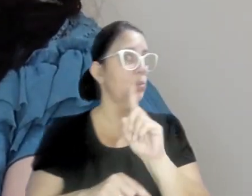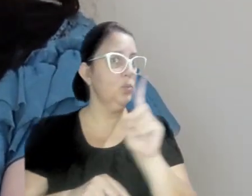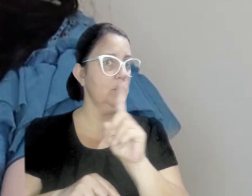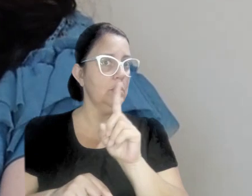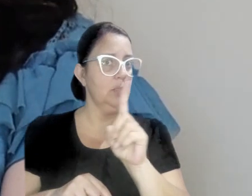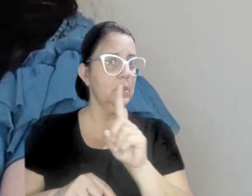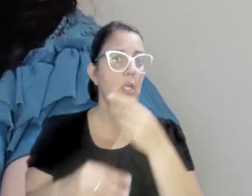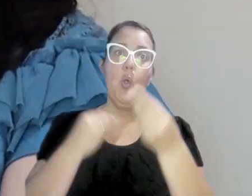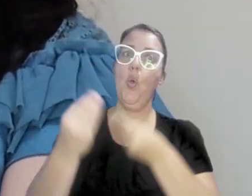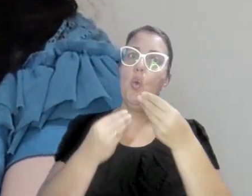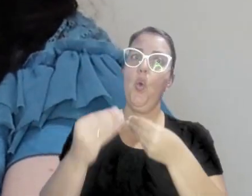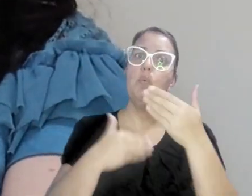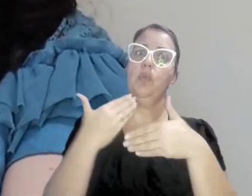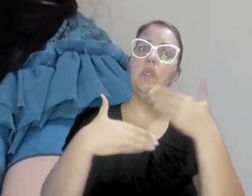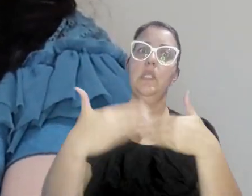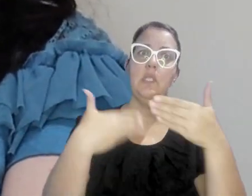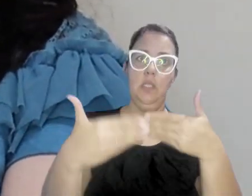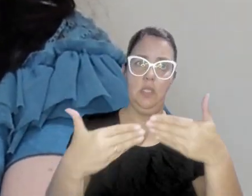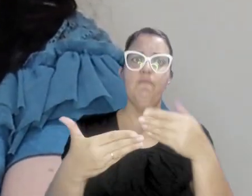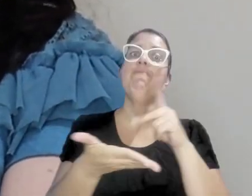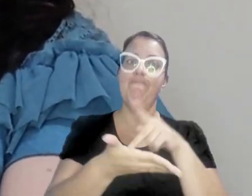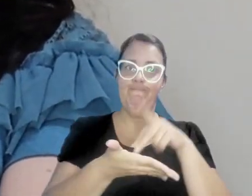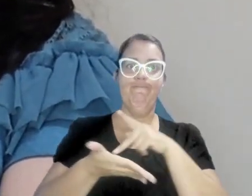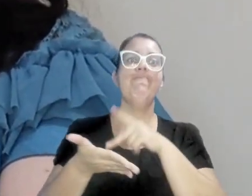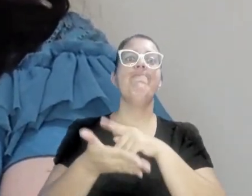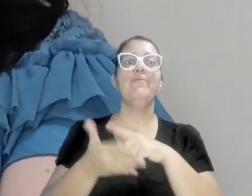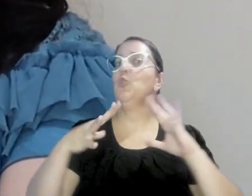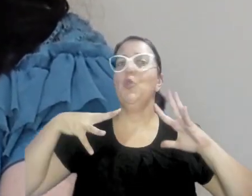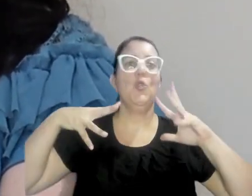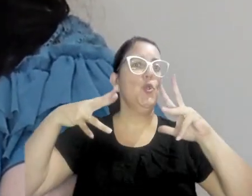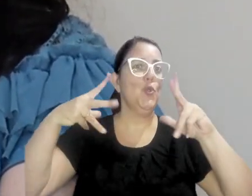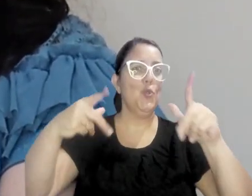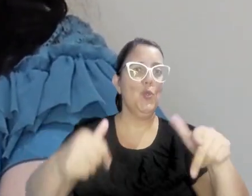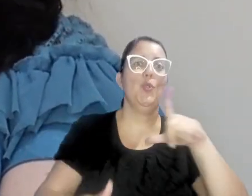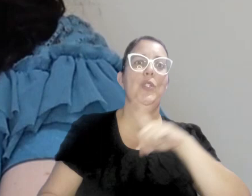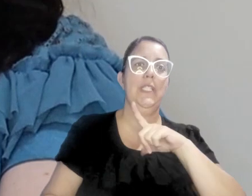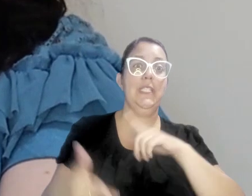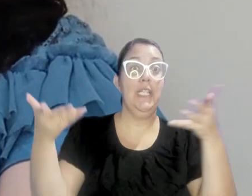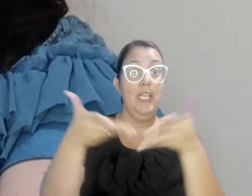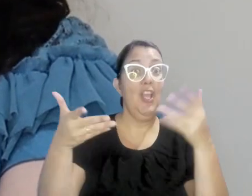de começar a construir, realmente, tudo isso que a gente tem hoje, porque, há 20 anos atrás,